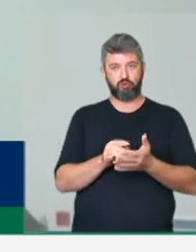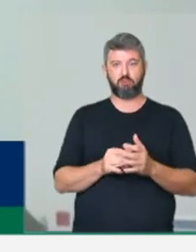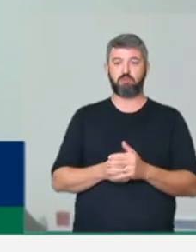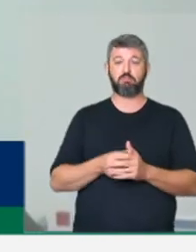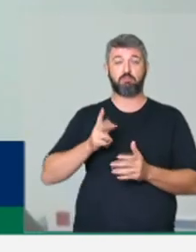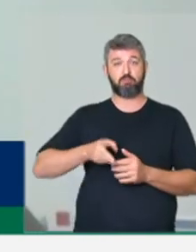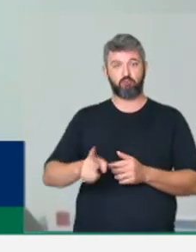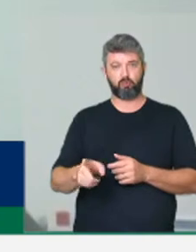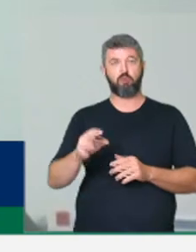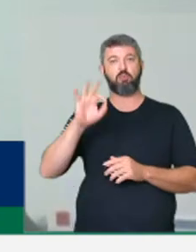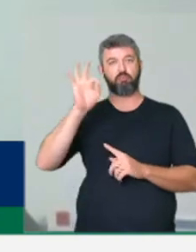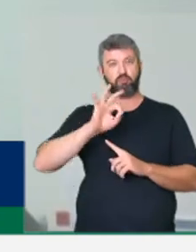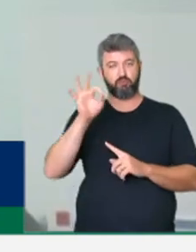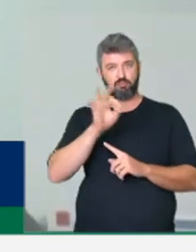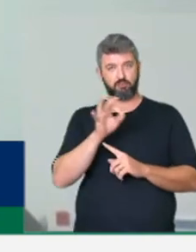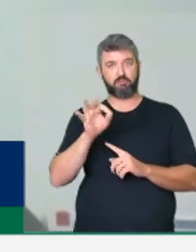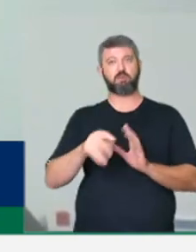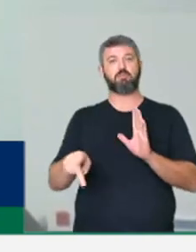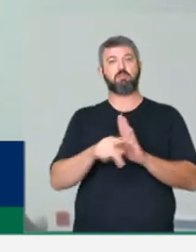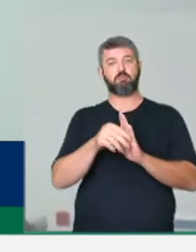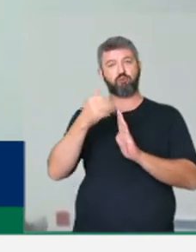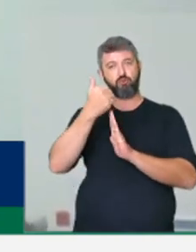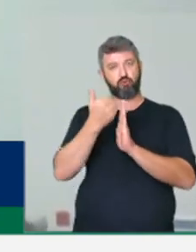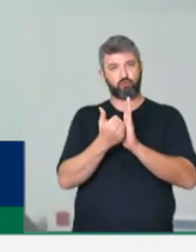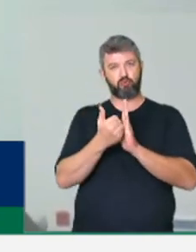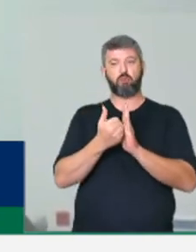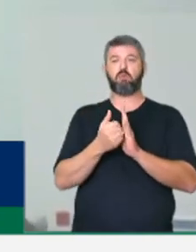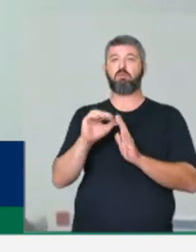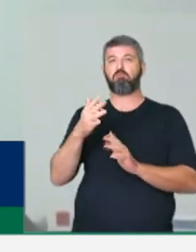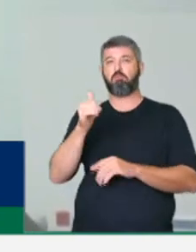SIM. -- [PRESIDENTE]: MINORIA? -- [DEPUTADO]: MINORIA,